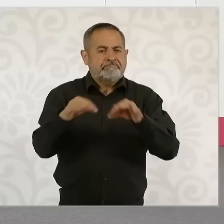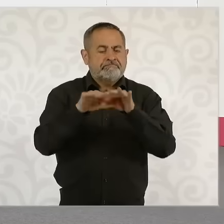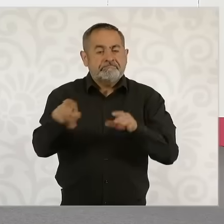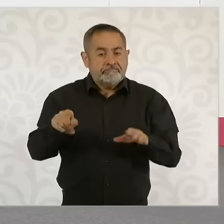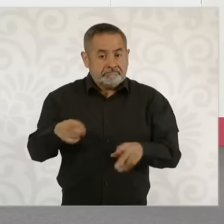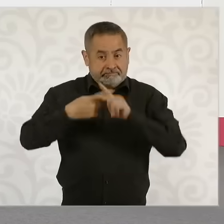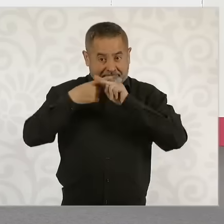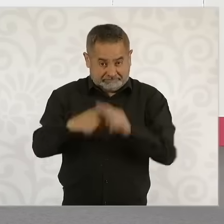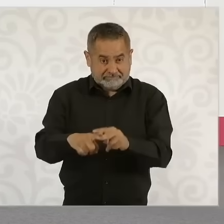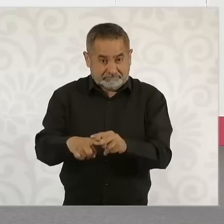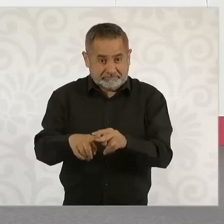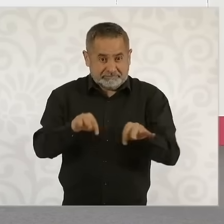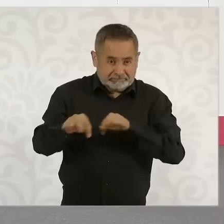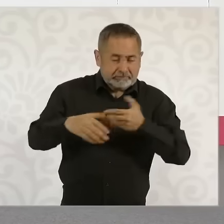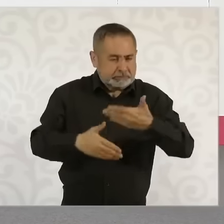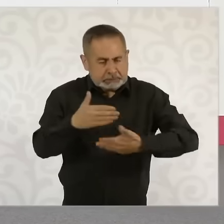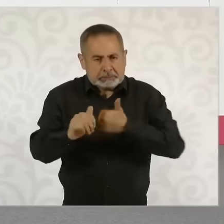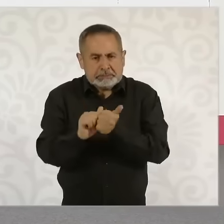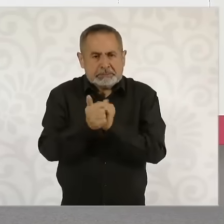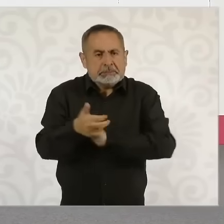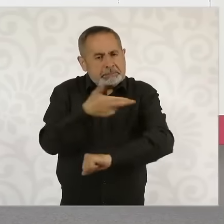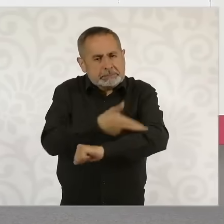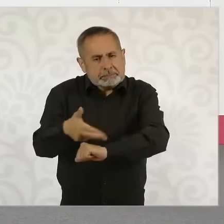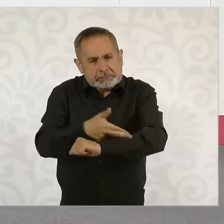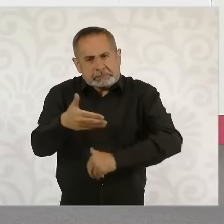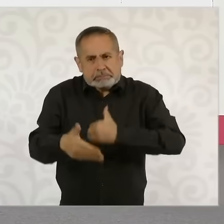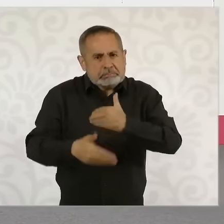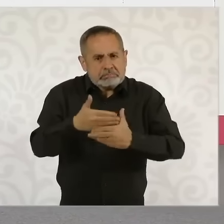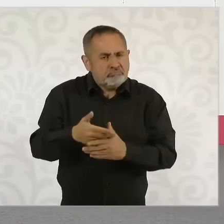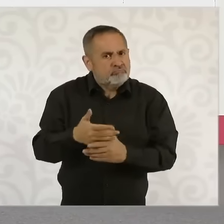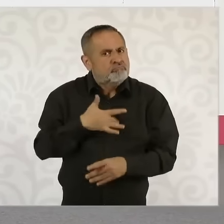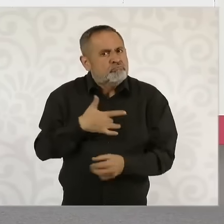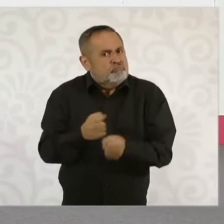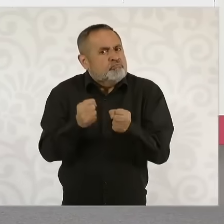de sus operaciones ha tenido un comportamiento operativo y comercial sólido y aquí lo podemos